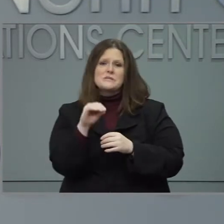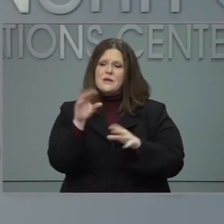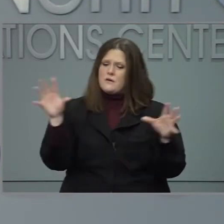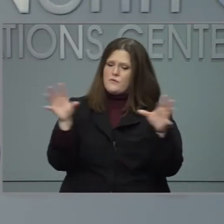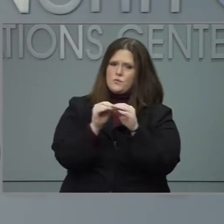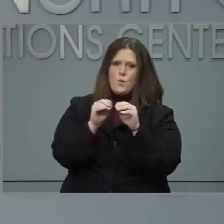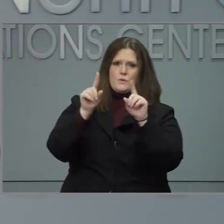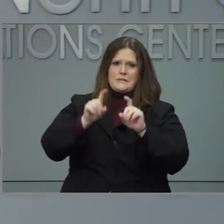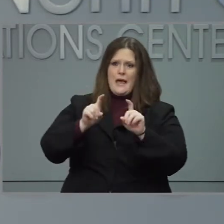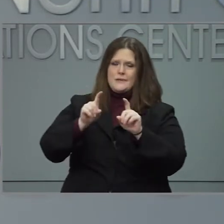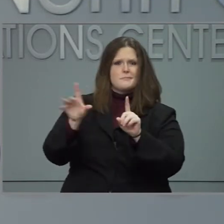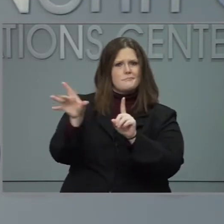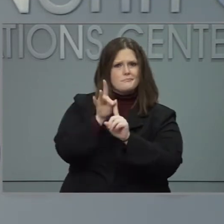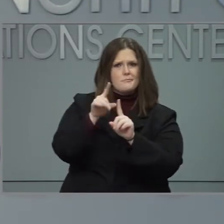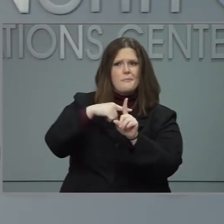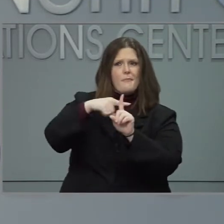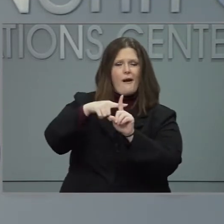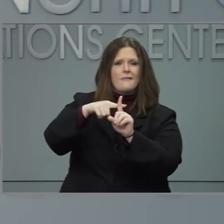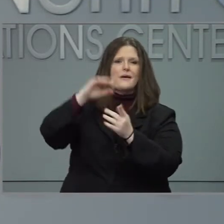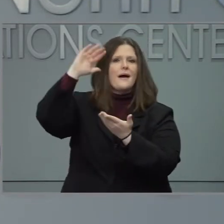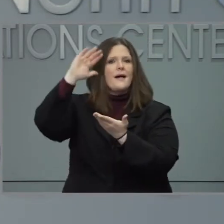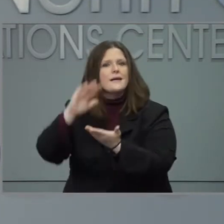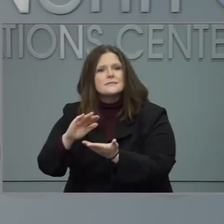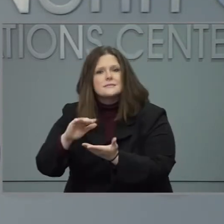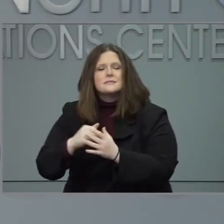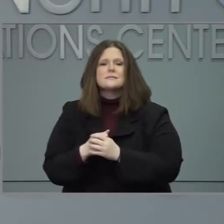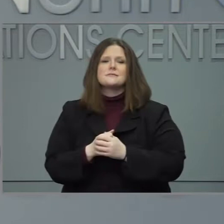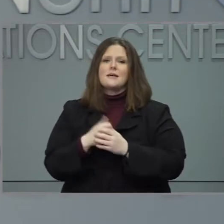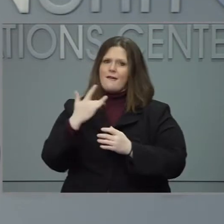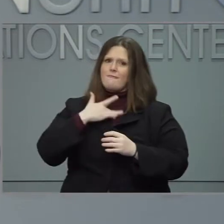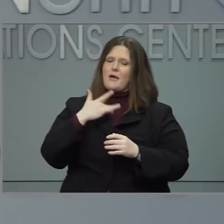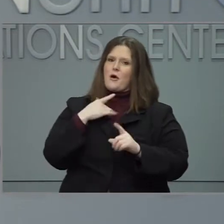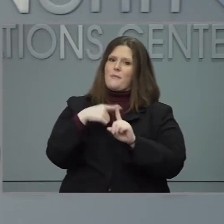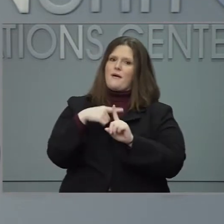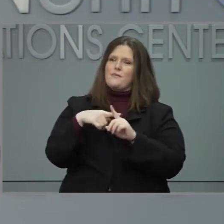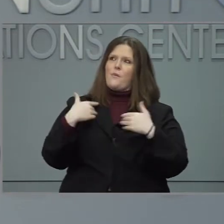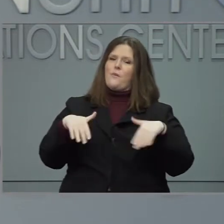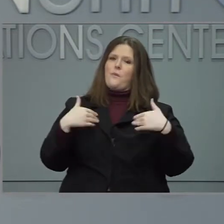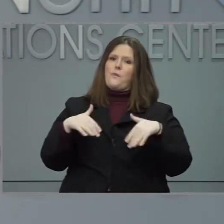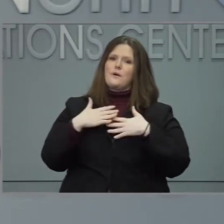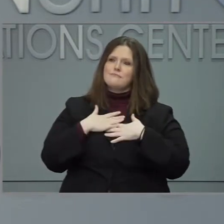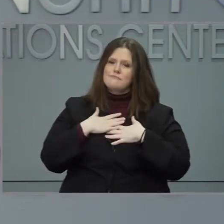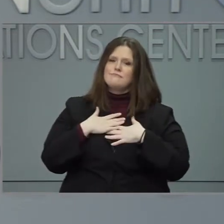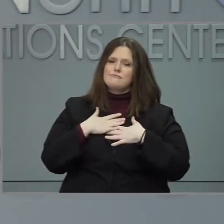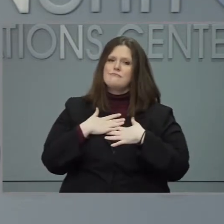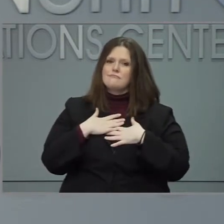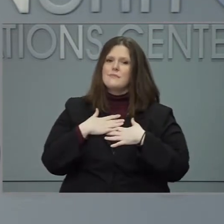bajando. Es animan, te y le pediré a la doctora joven secretaria de salud y servicios